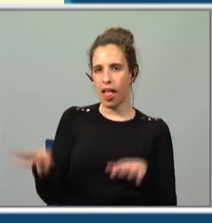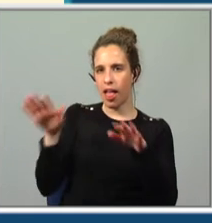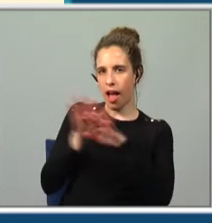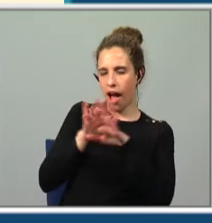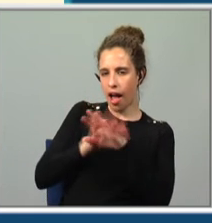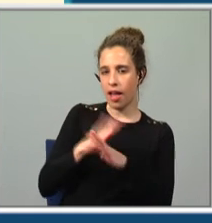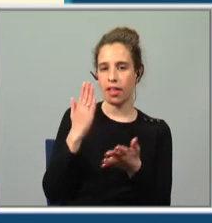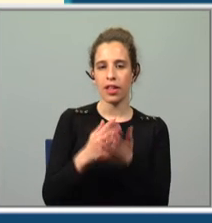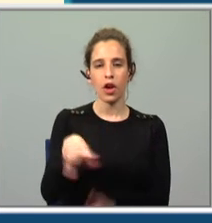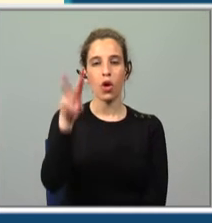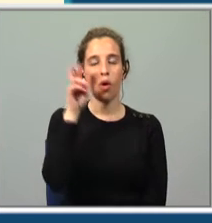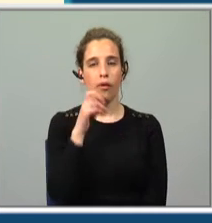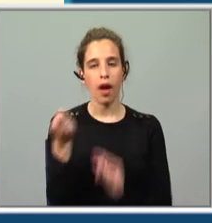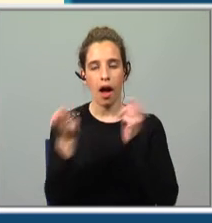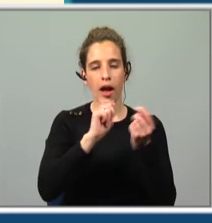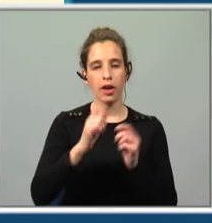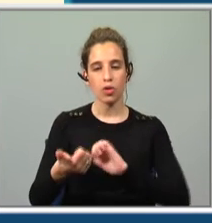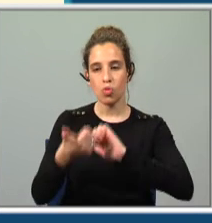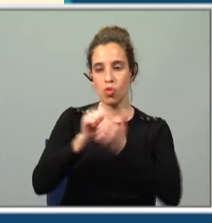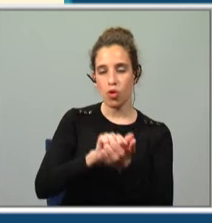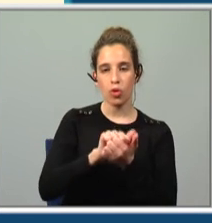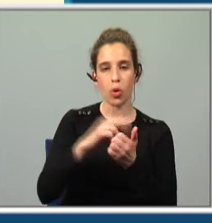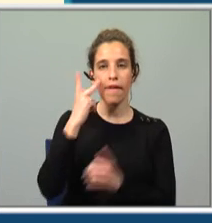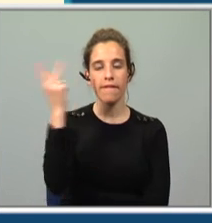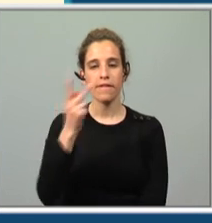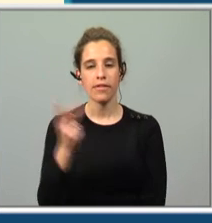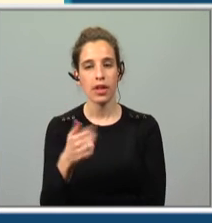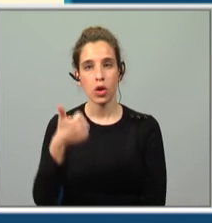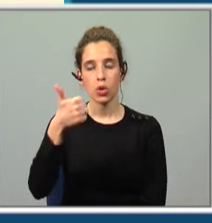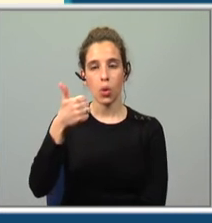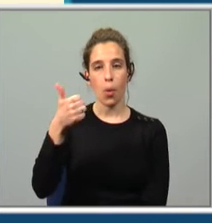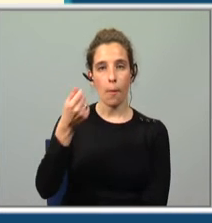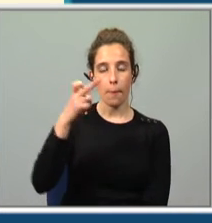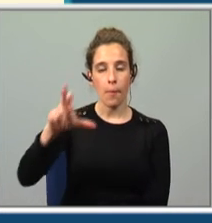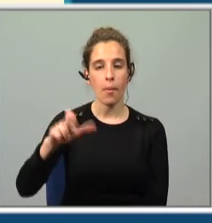que eu vi o diálogo a vida no bar do hotel já te disse que é verdade meu 那我在酒吧里看到的對話生活呢酒店已經告訴你這是真的我的